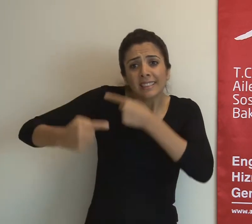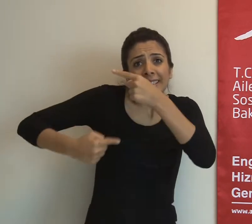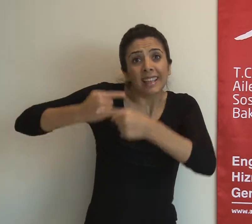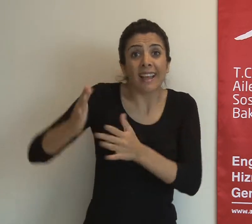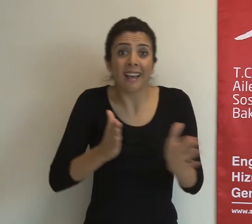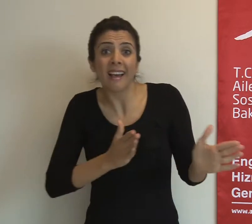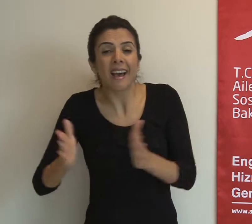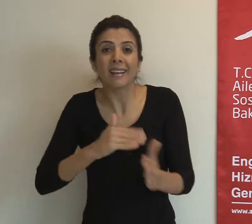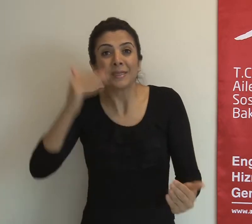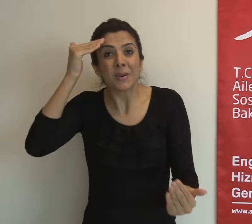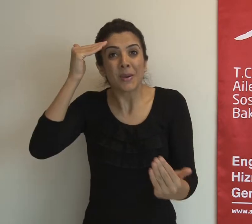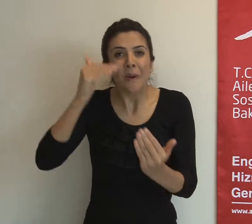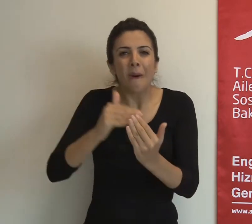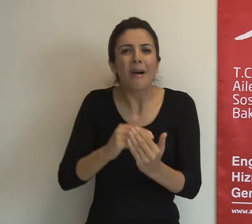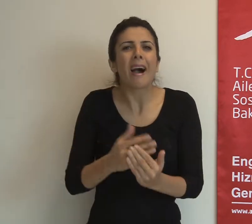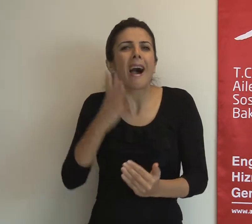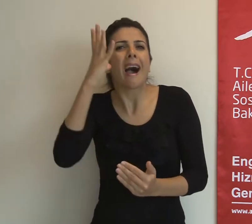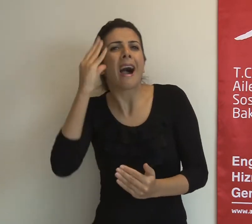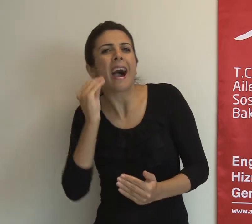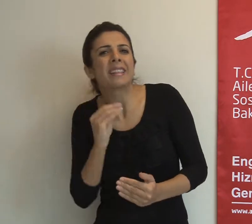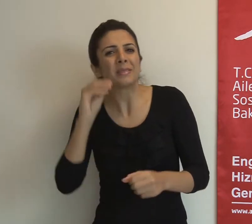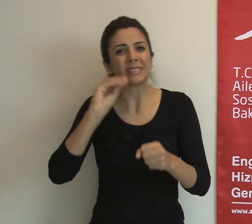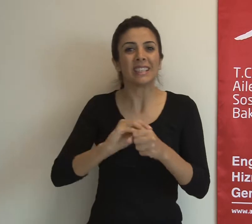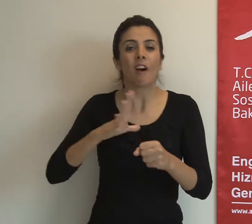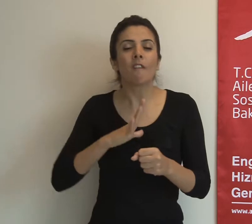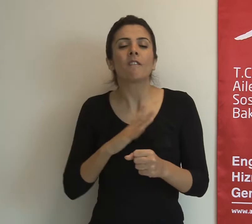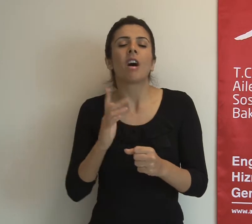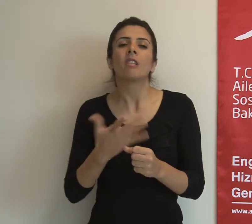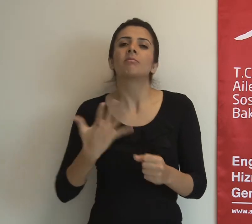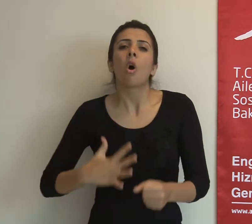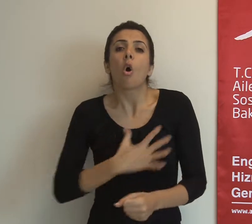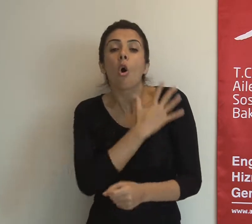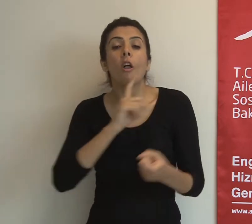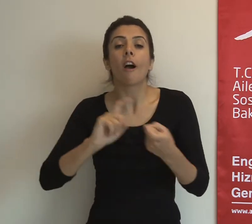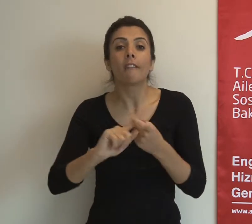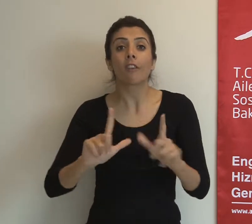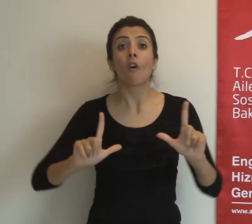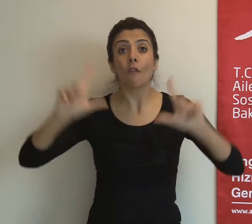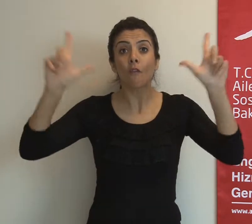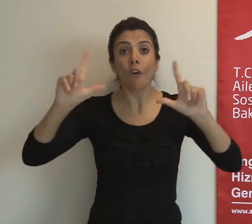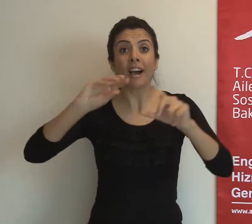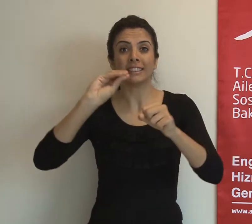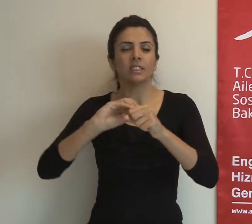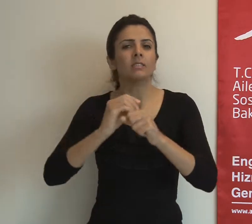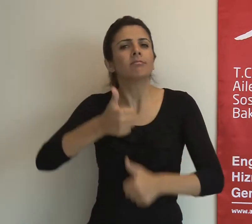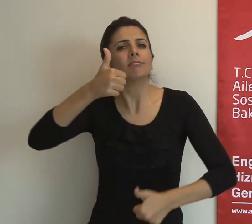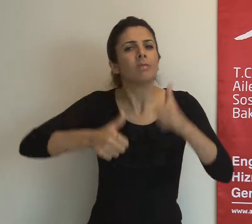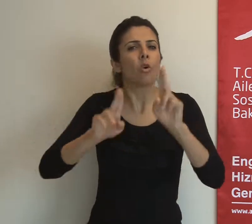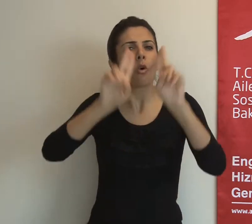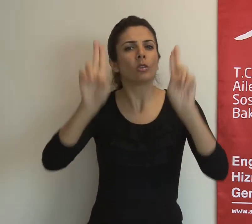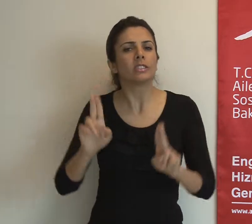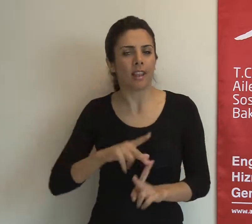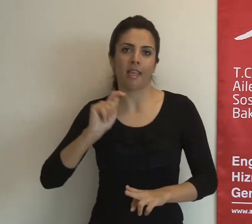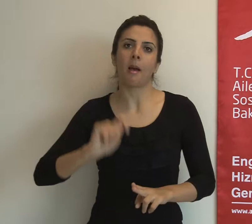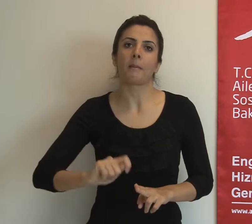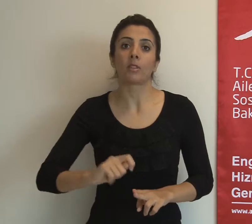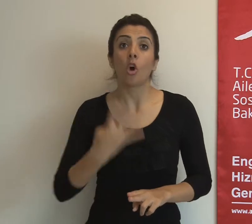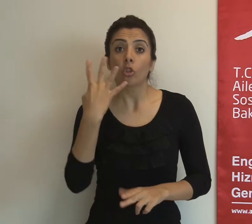“Nesillerarası Dayanışma” ana temalı bir kongre, fuar ve uluslararası yarışmalar yapıldı.